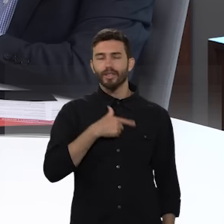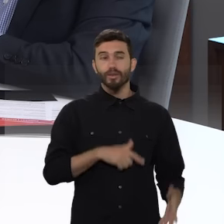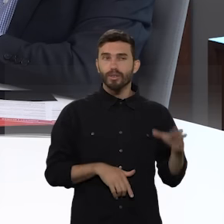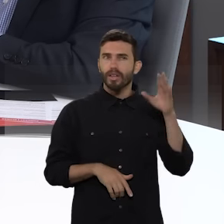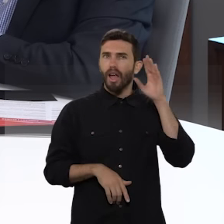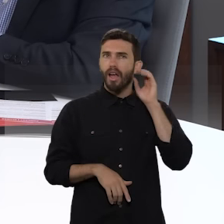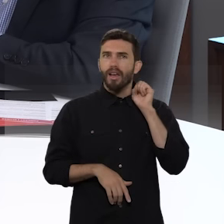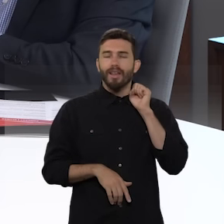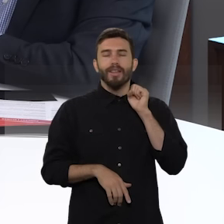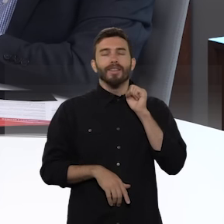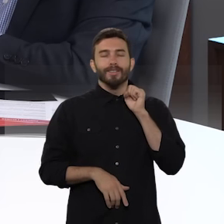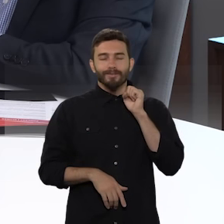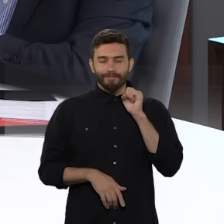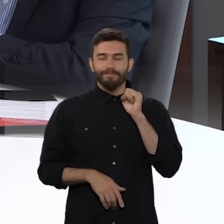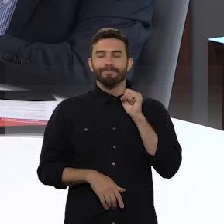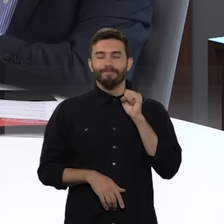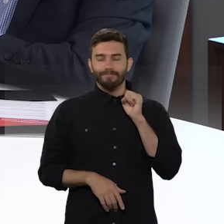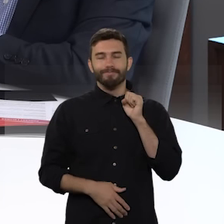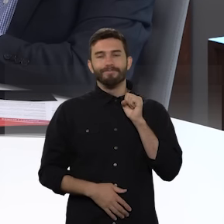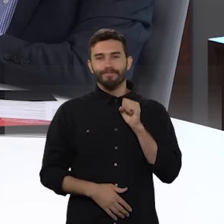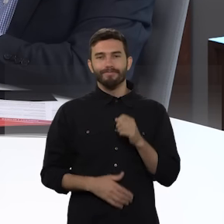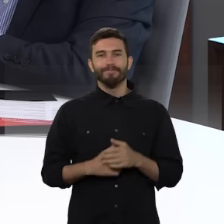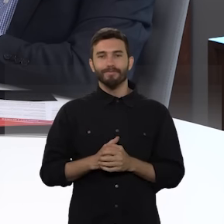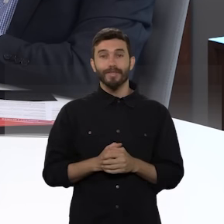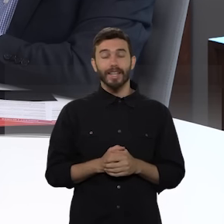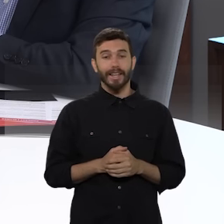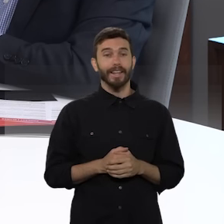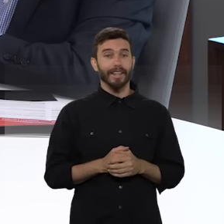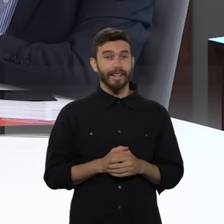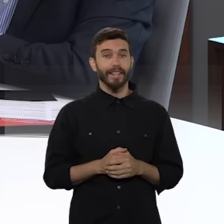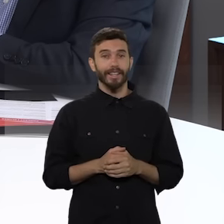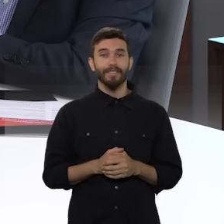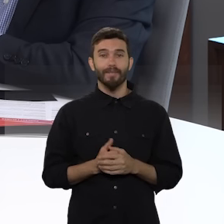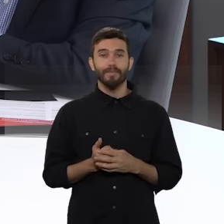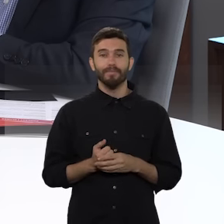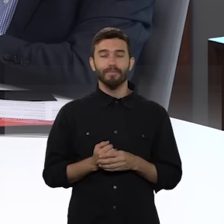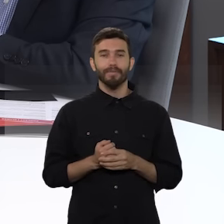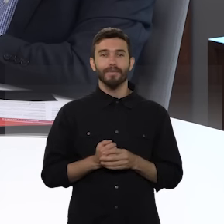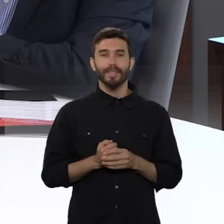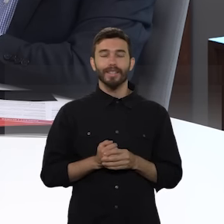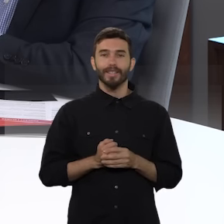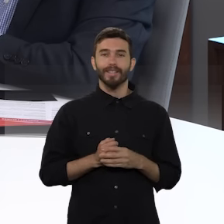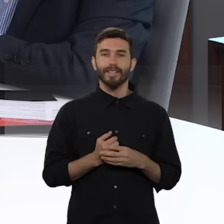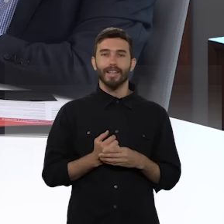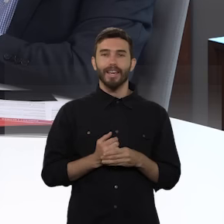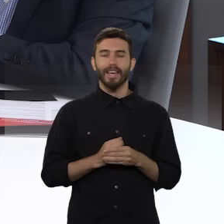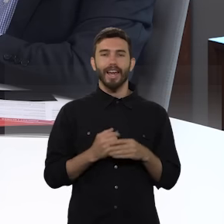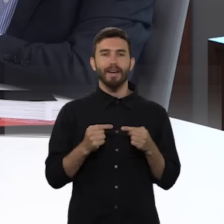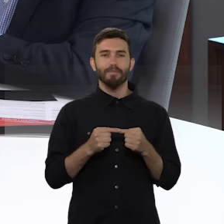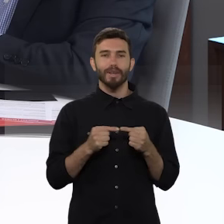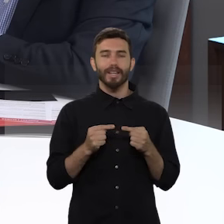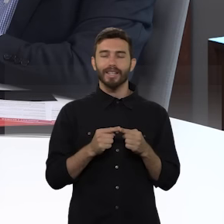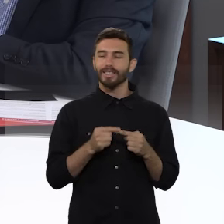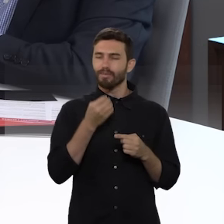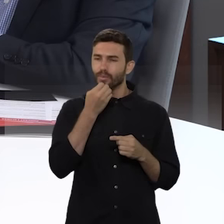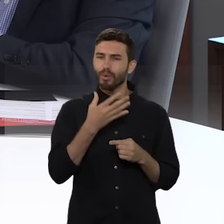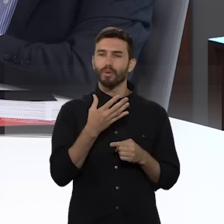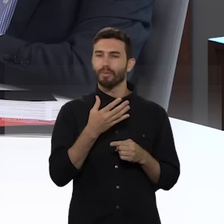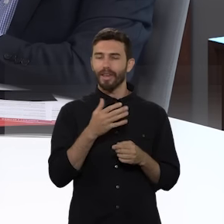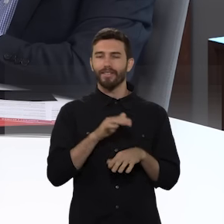ouvir com... procurando um pouco e encontrando essas obras de arte que ainda produzimos.